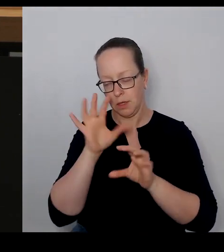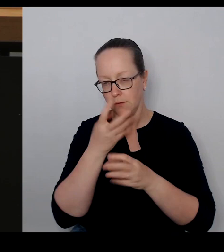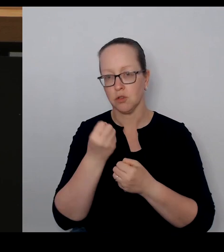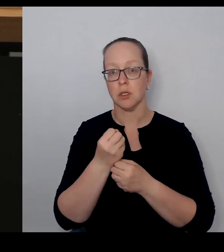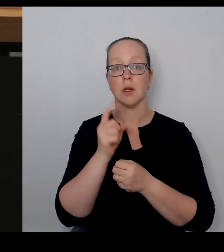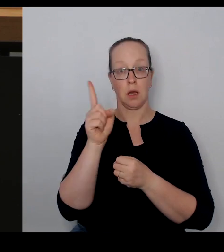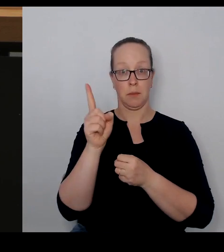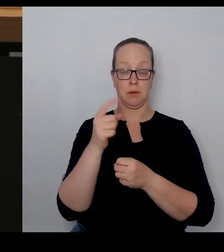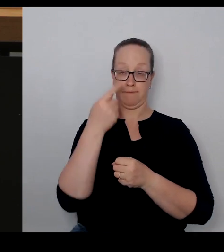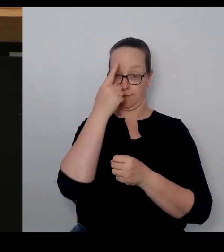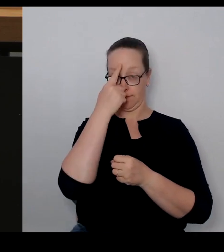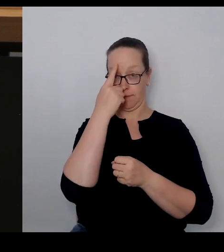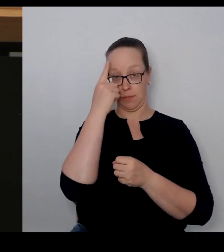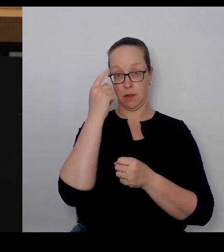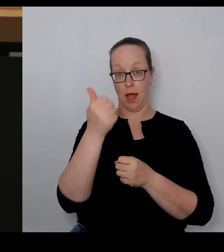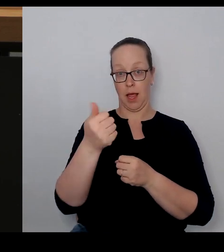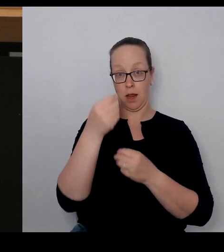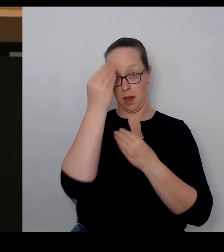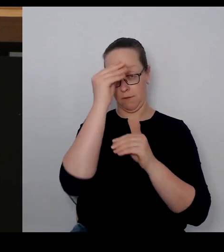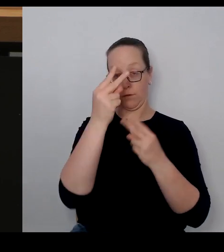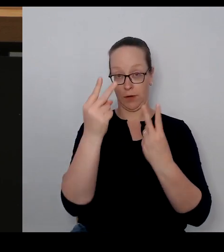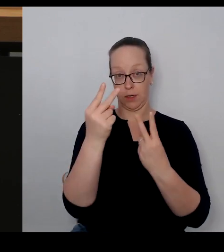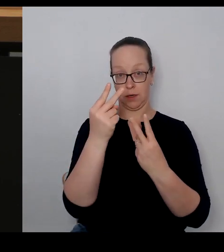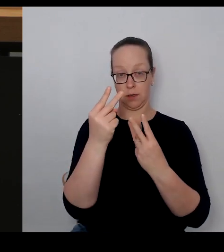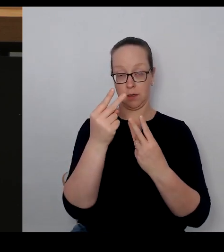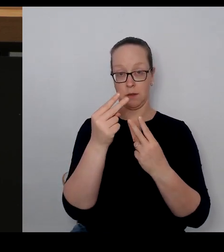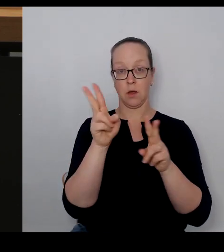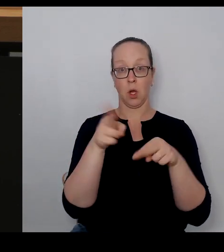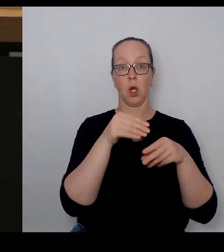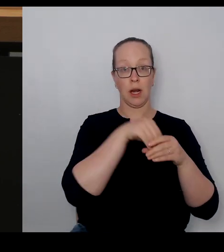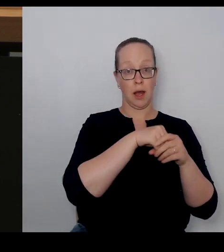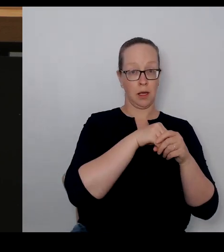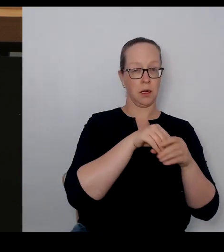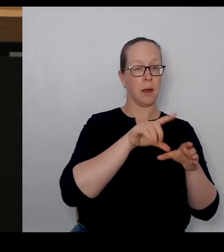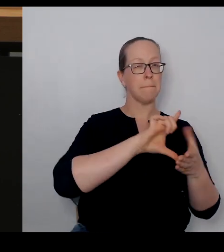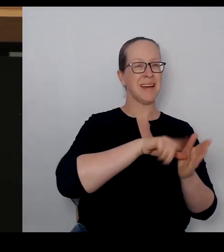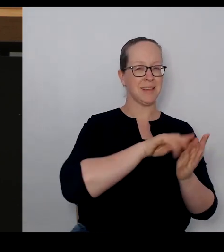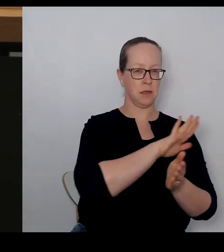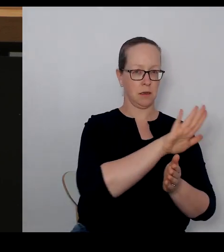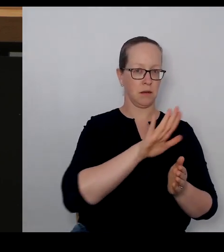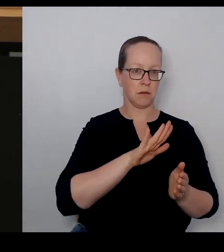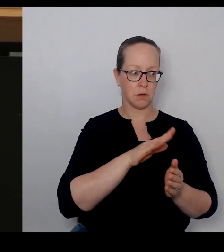Aber ein sachgerechter und vor allem planbarer Umgang damit ist bis heute nicht gelungen.